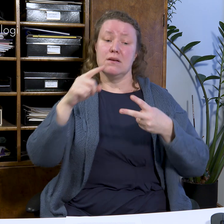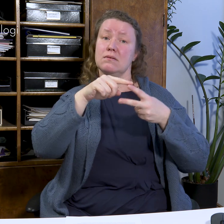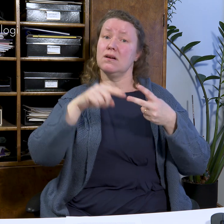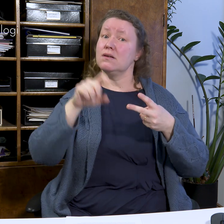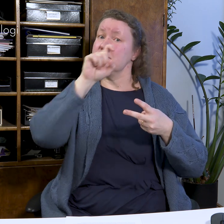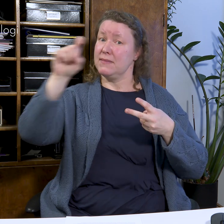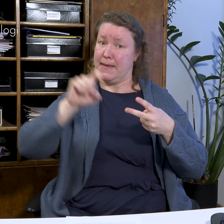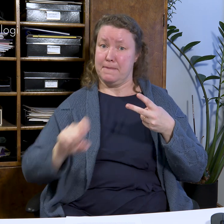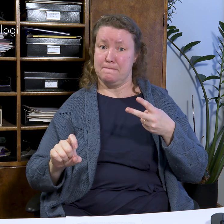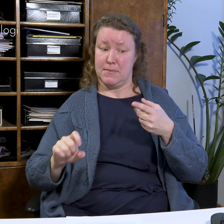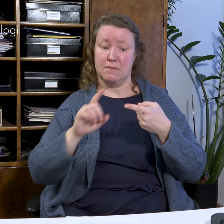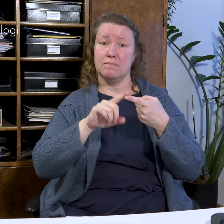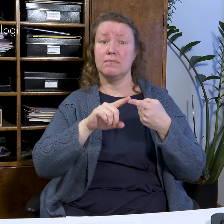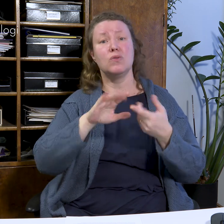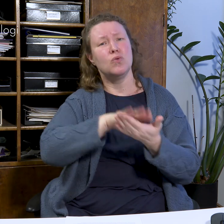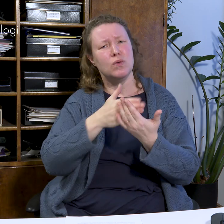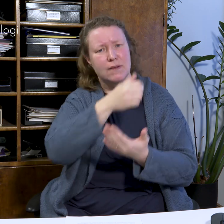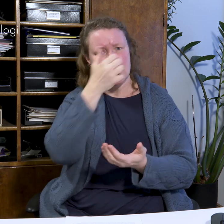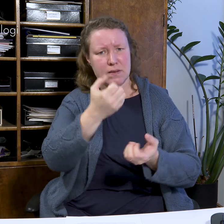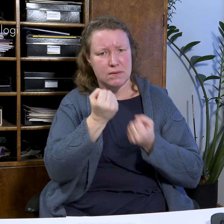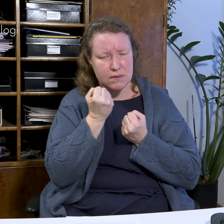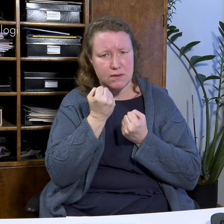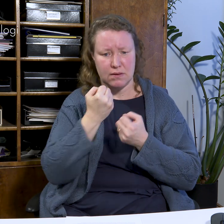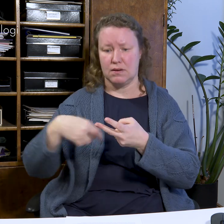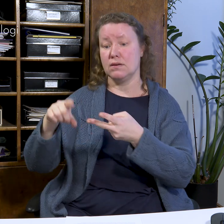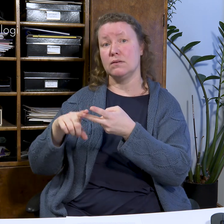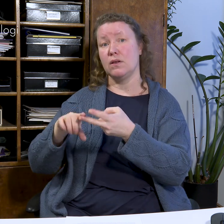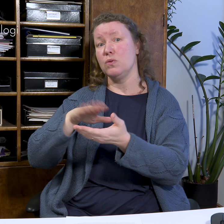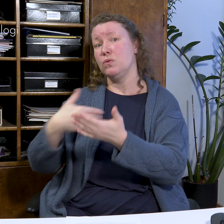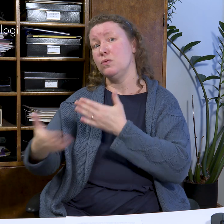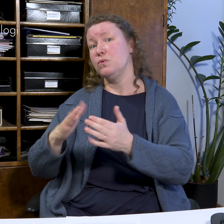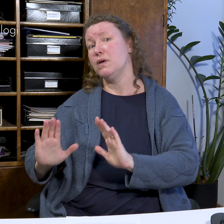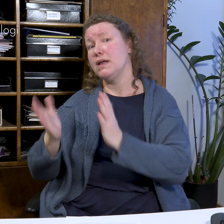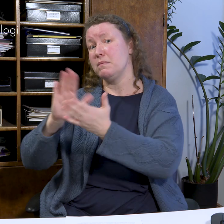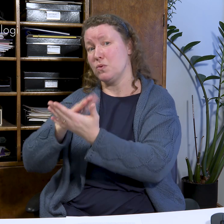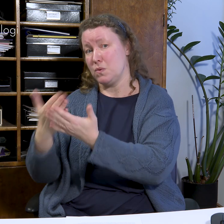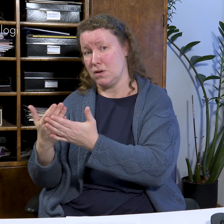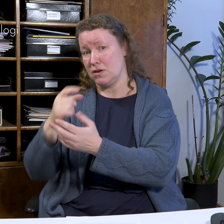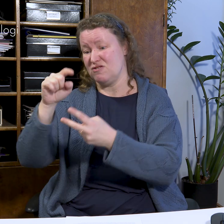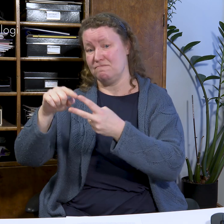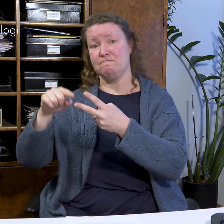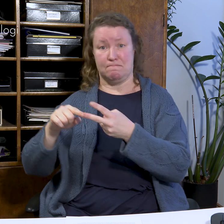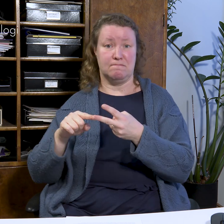tulkkien vaikea saatavuus ja työelämätulkkauksen käytännöt.